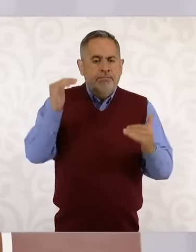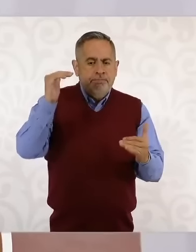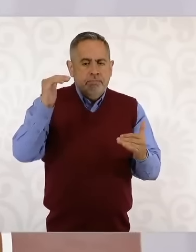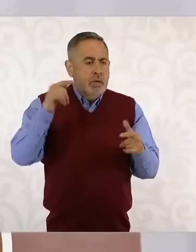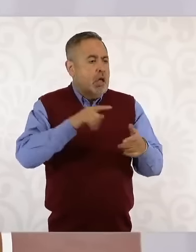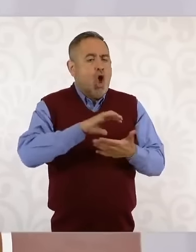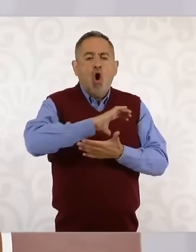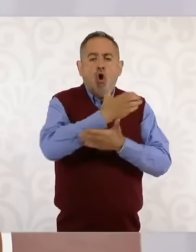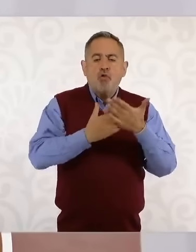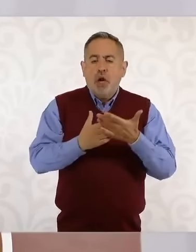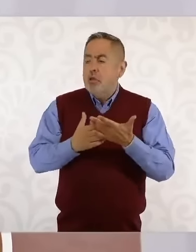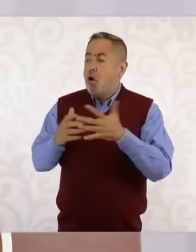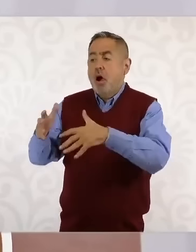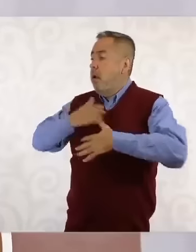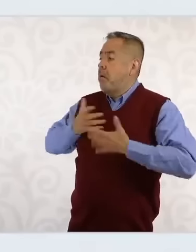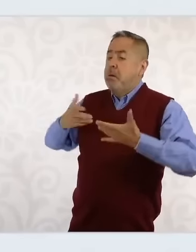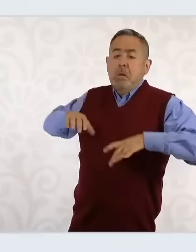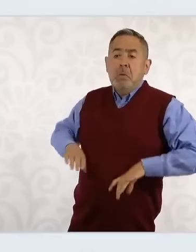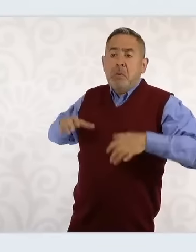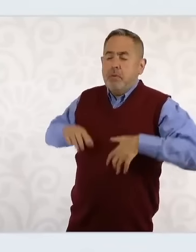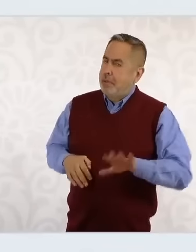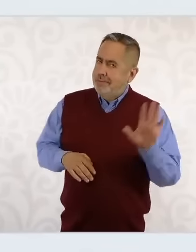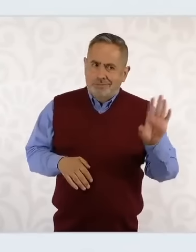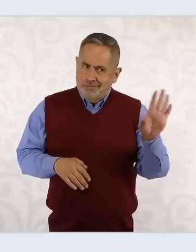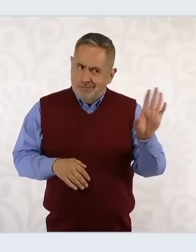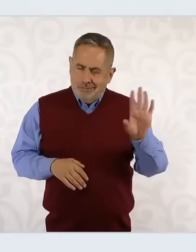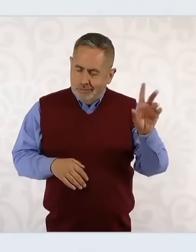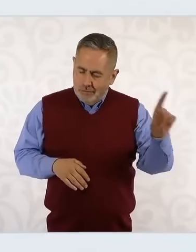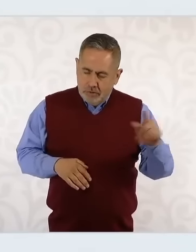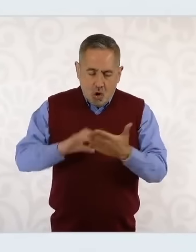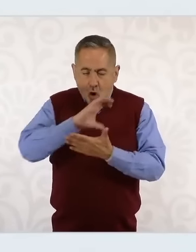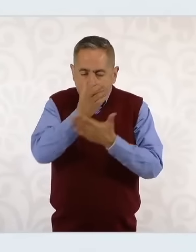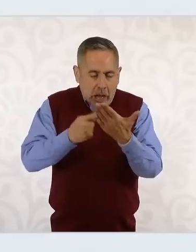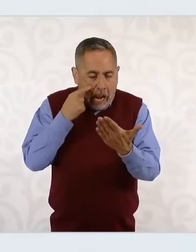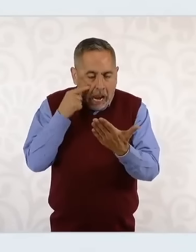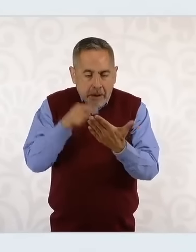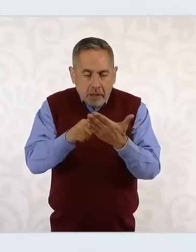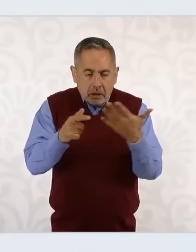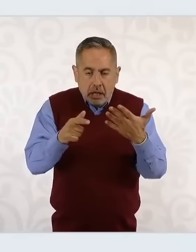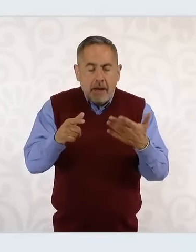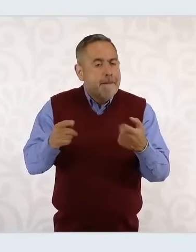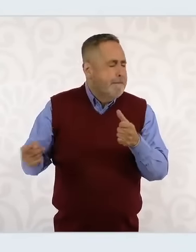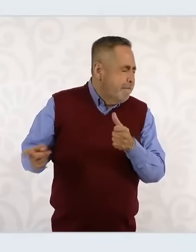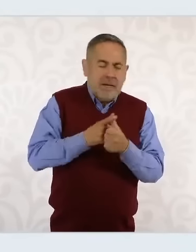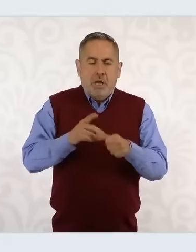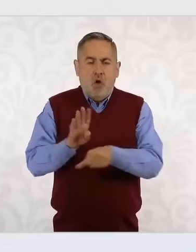leoninos que eran solamente para favorecer al privado a costa del recurso público. Entonces